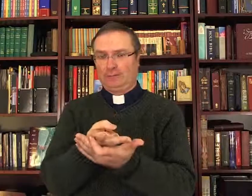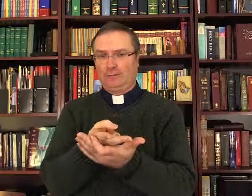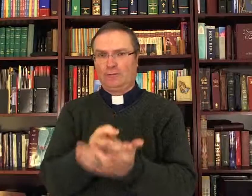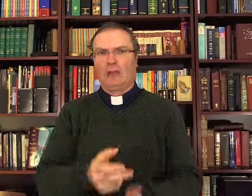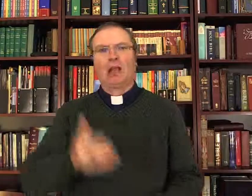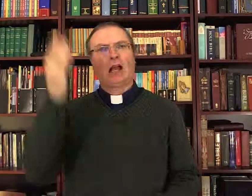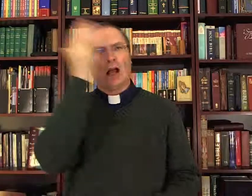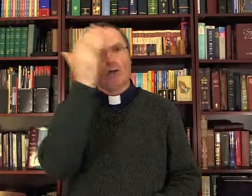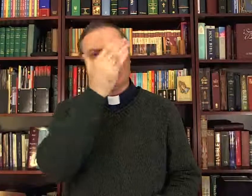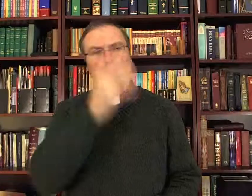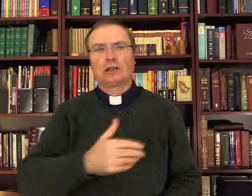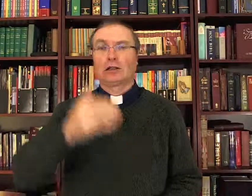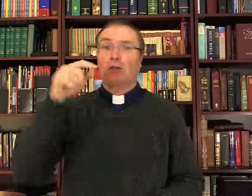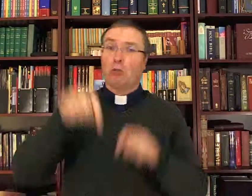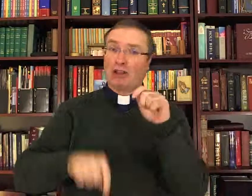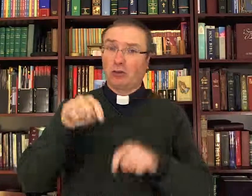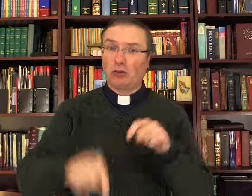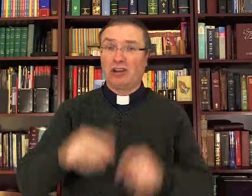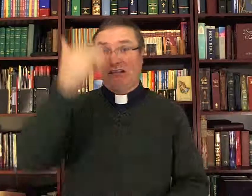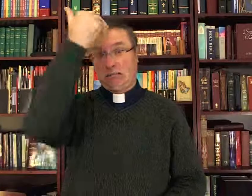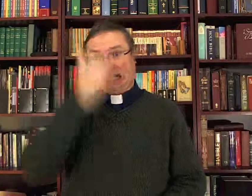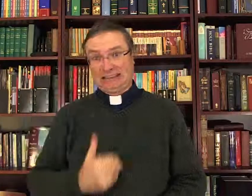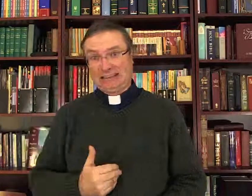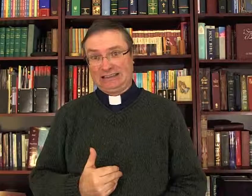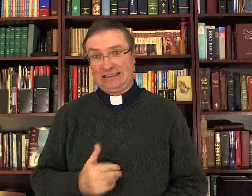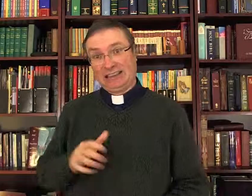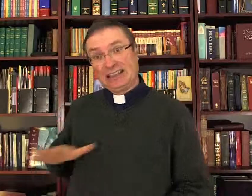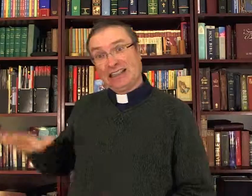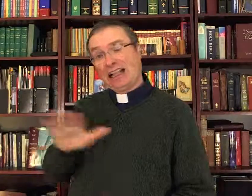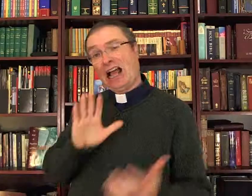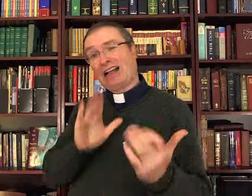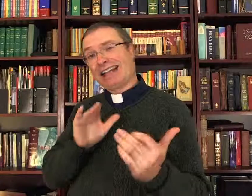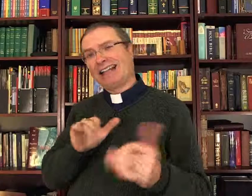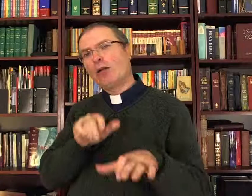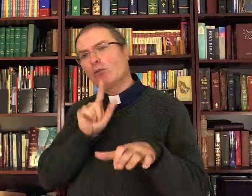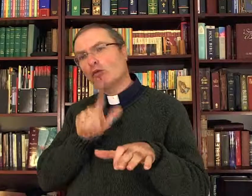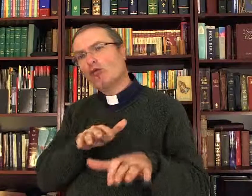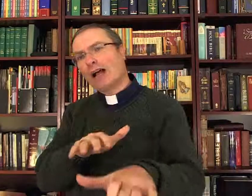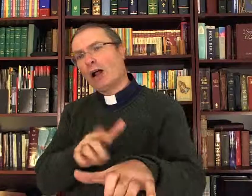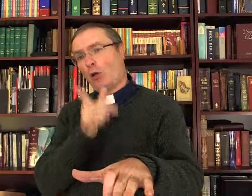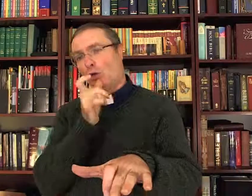des aveugles, des boiteux, des paralysés; [ils attendaient le mouvement de l'eau,]